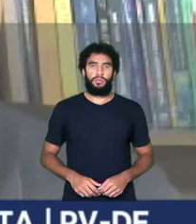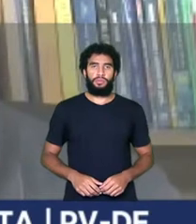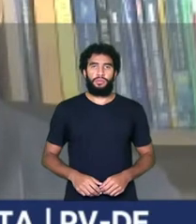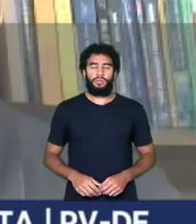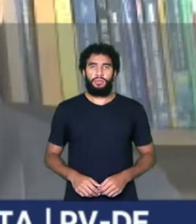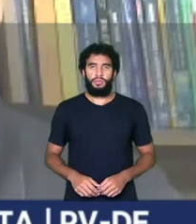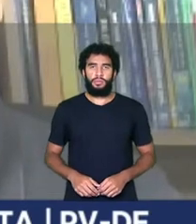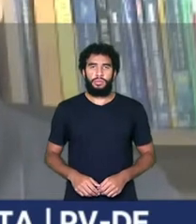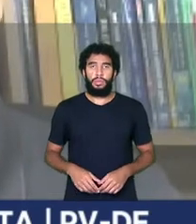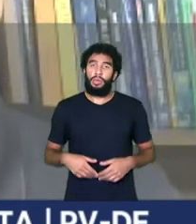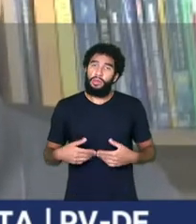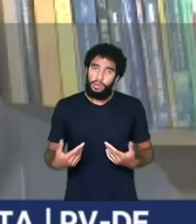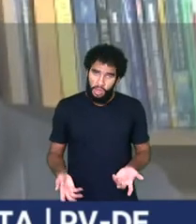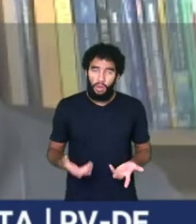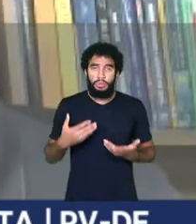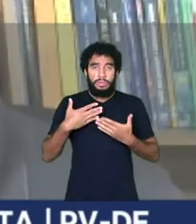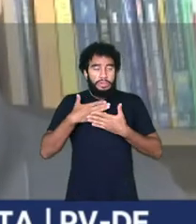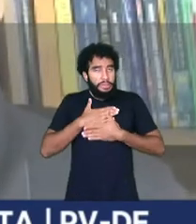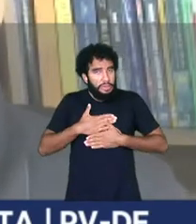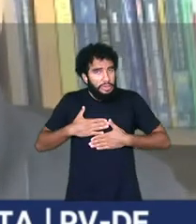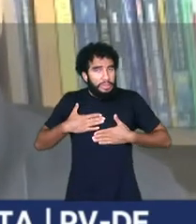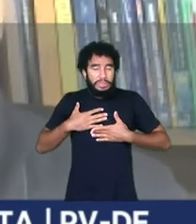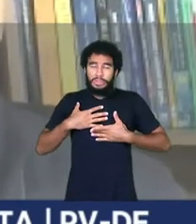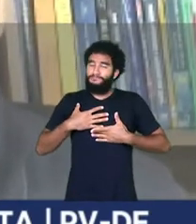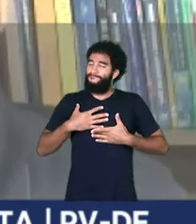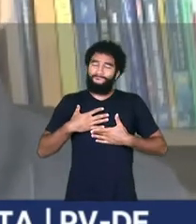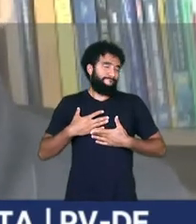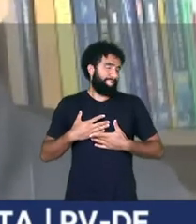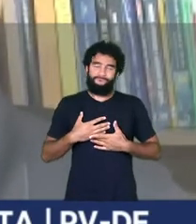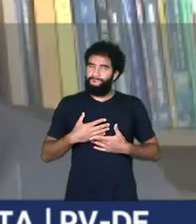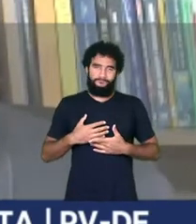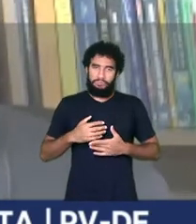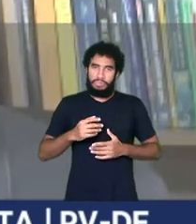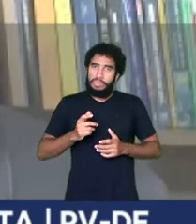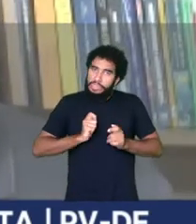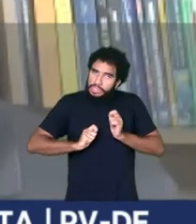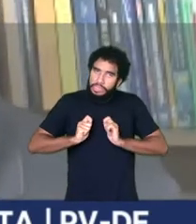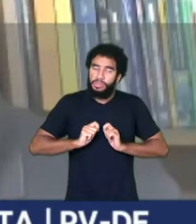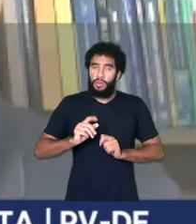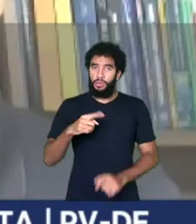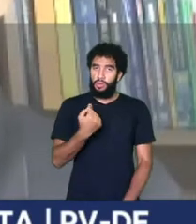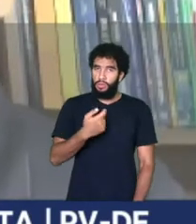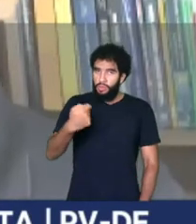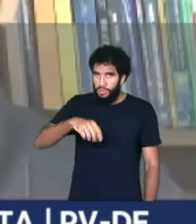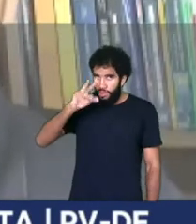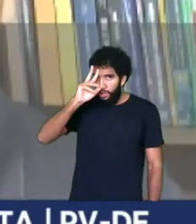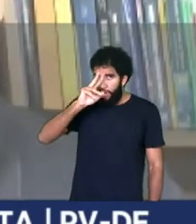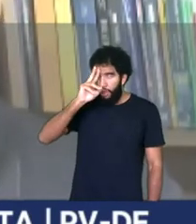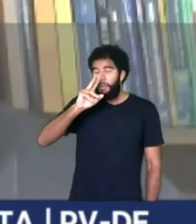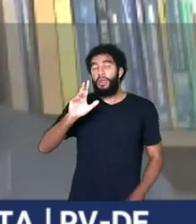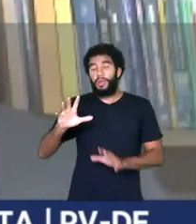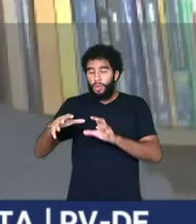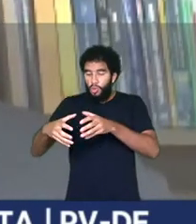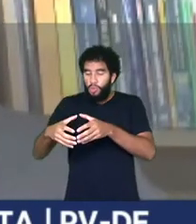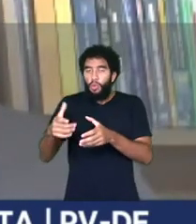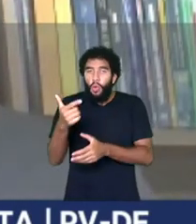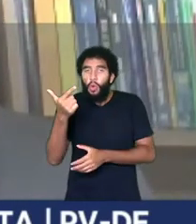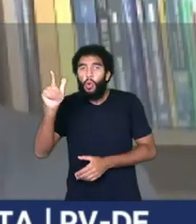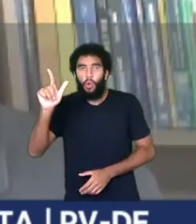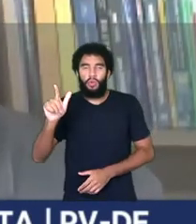FICOS DESSAS CATEGORIAS E ISSO DESPERTOU UMA INSATISFAÇÃO ENORME DOS DEMAIS SERVIDORES. É IMPORTANTE QUE A GENTE SE LEMBRE QUE OUTRAS CATEGORIAS, COMO SERVIDORES DA SAÚDE, DA